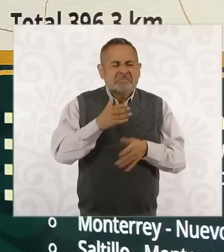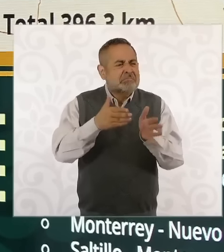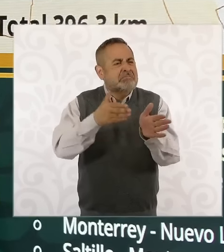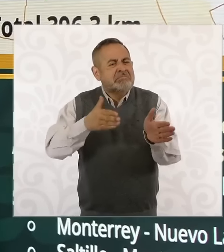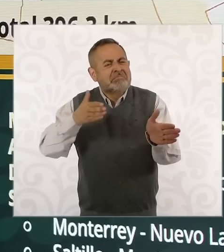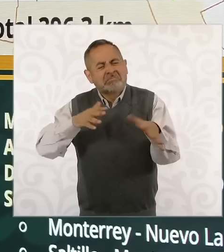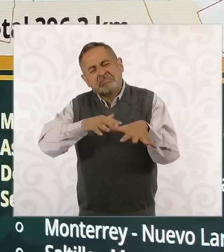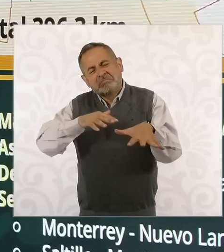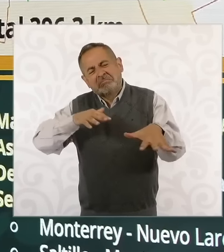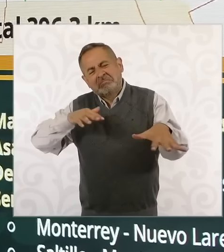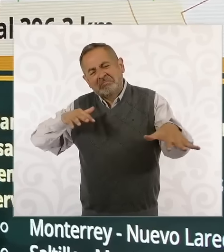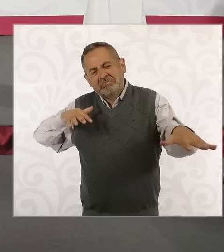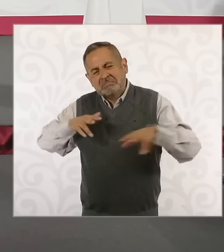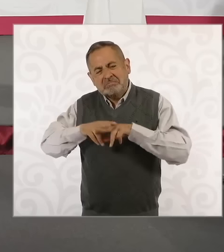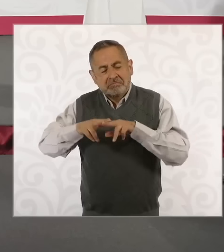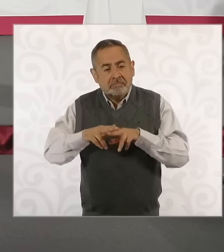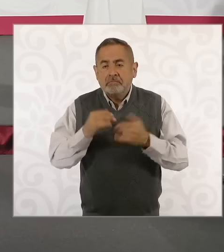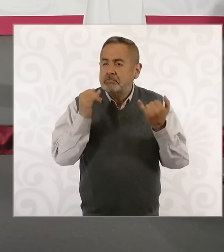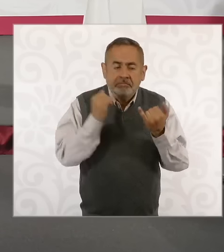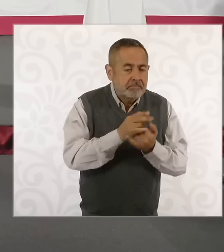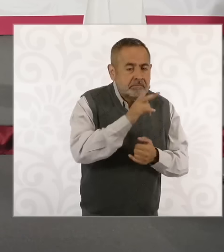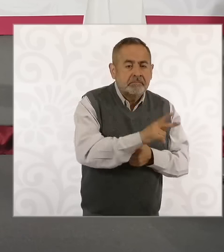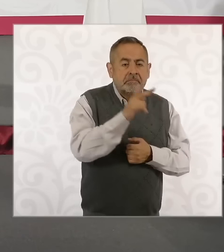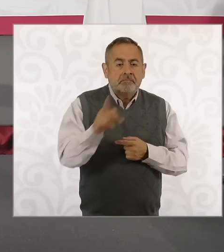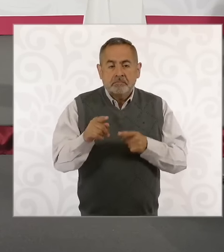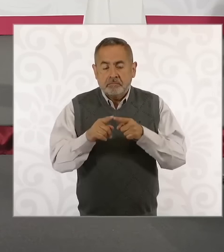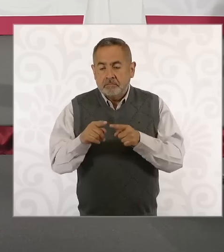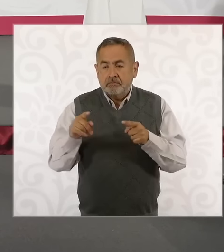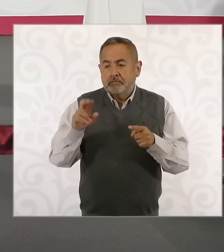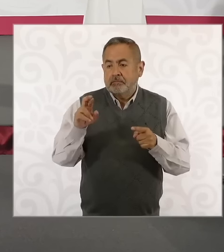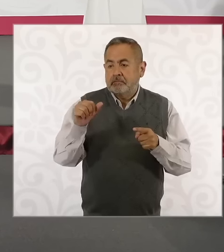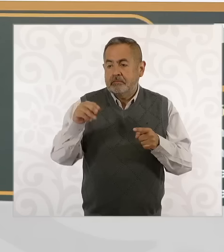va llegando a Derramadero. Y pasa lo mismo en el sentido de Ramos Arispe, porque Ramos Arispe es